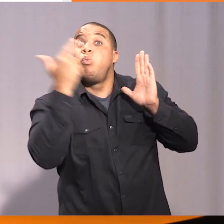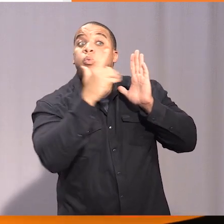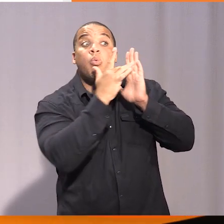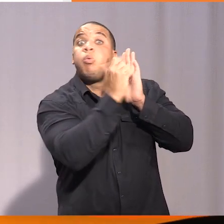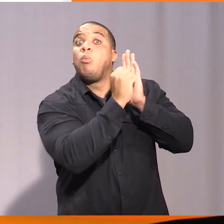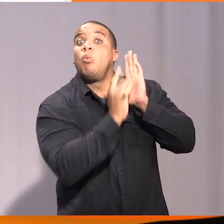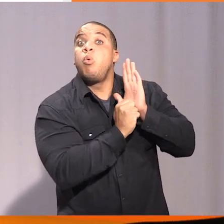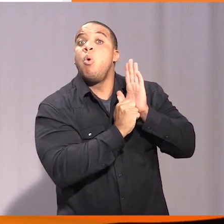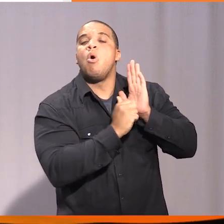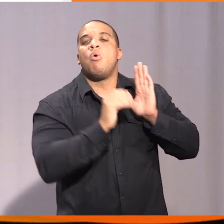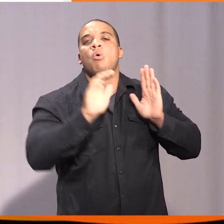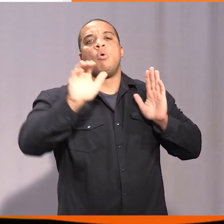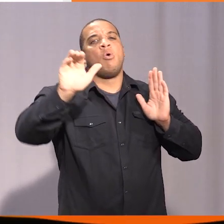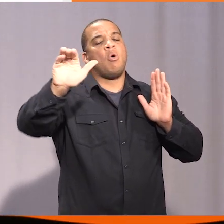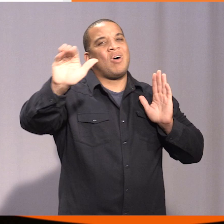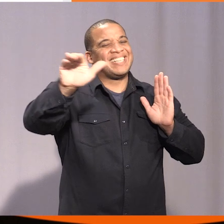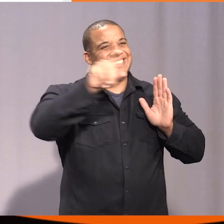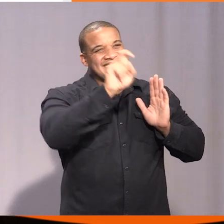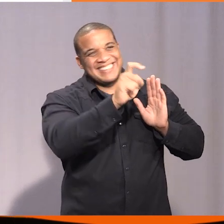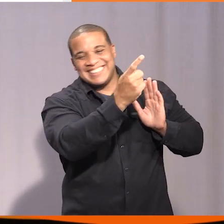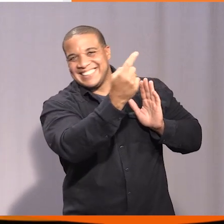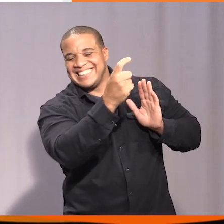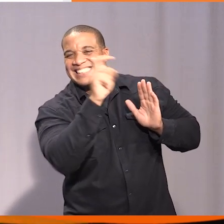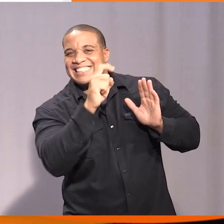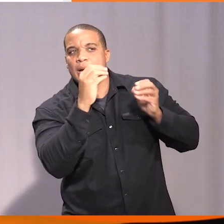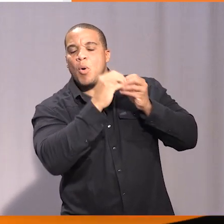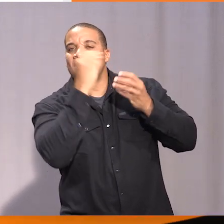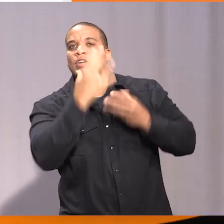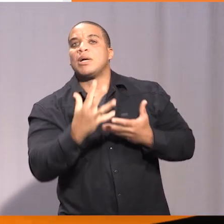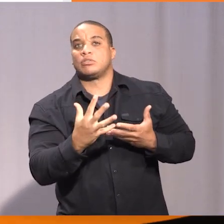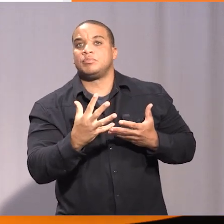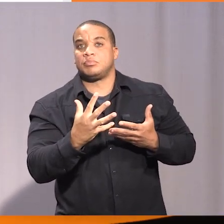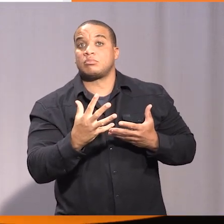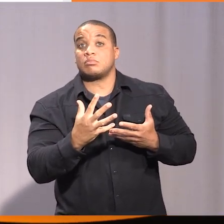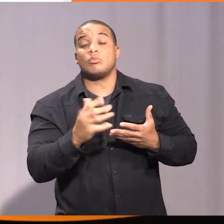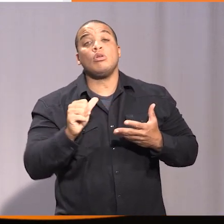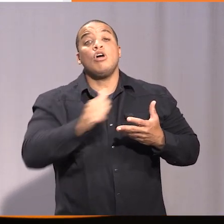Al no incluir alguna evaluación, se las solicitaremos junto con el IEP.